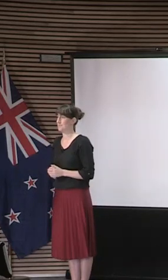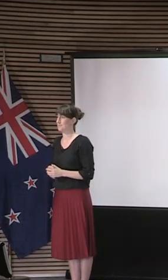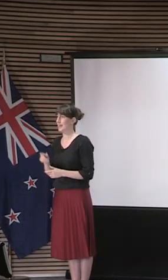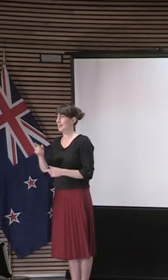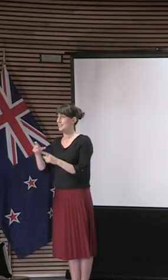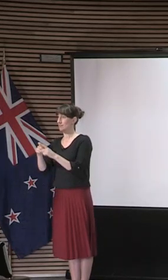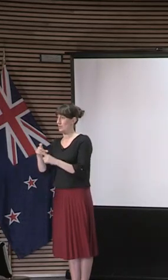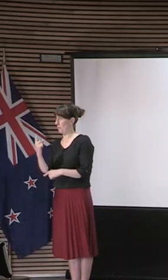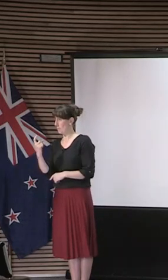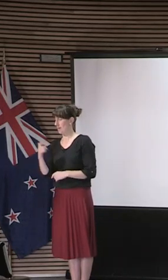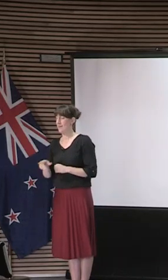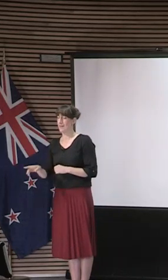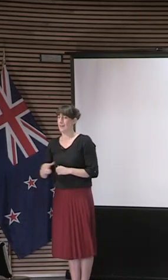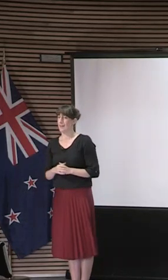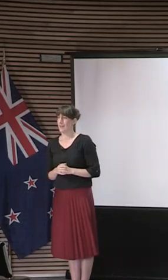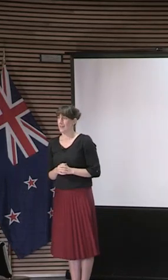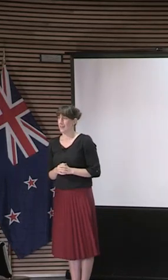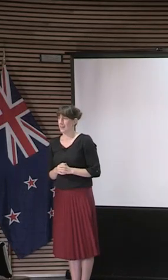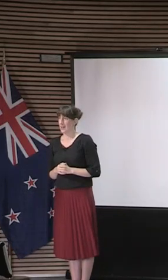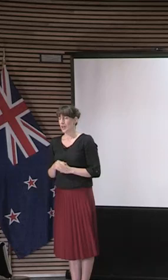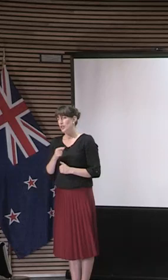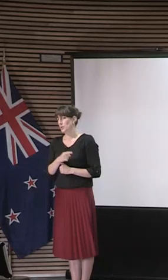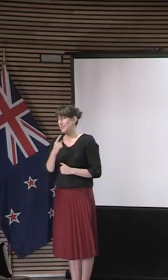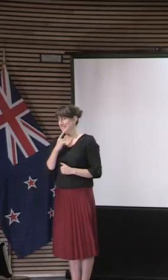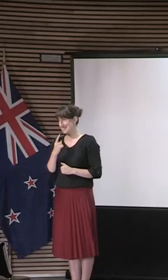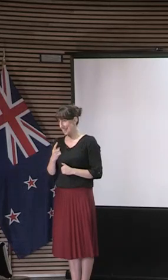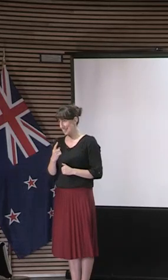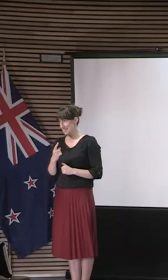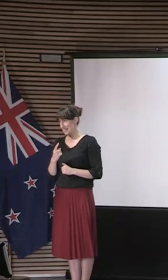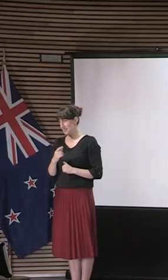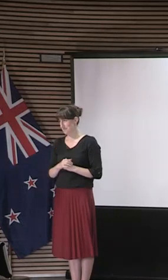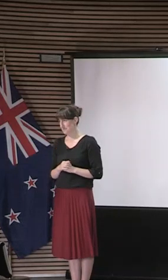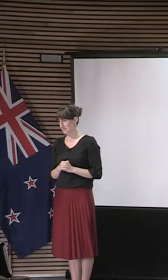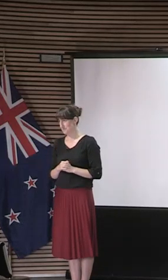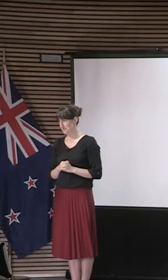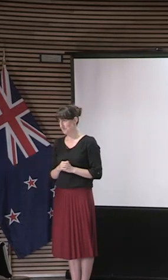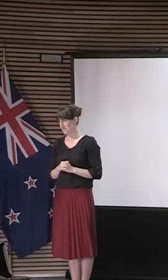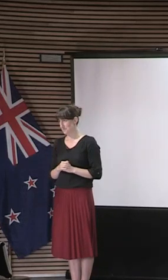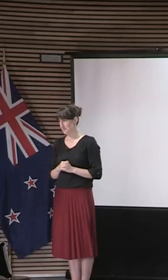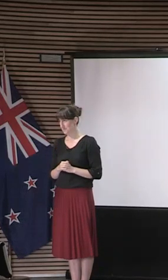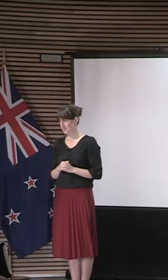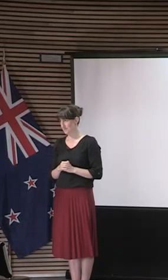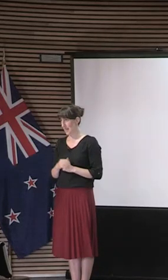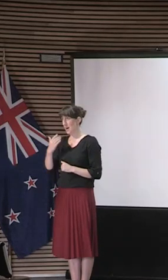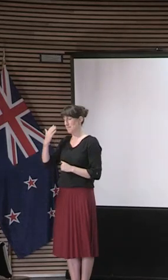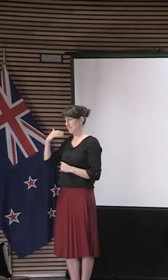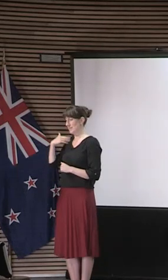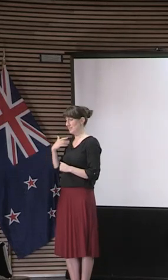whakaaro ko te angitu o taatau huarahi e kitea ana i roto i nga ahuatanga e kitea ana e te patu ki a tatou i tenei ra, ehara i te mea ahurei, engari he tino iwi mohio tatou ki te tokoiti o nga whenua i roto i tenei tino manaakitanga na nga iwi katoa o Aotearoa i tuku ki a matou. ,